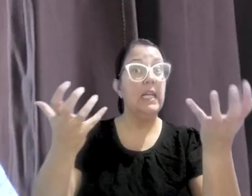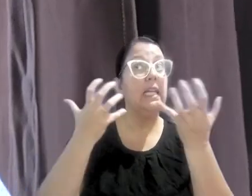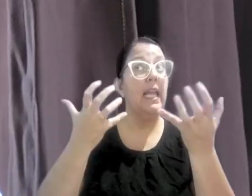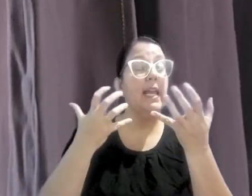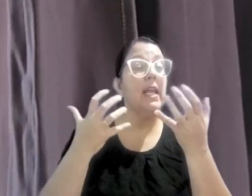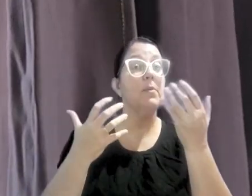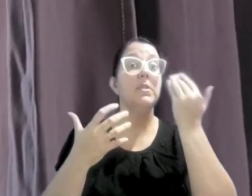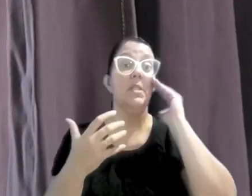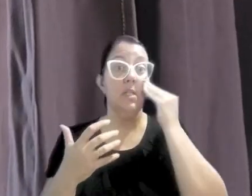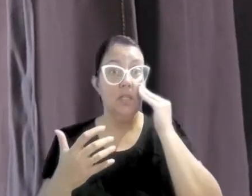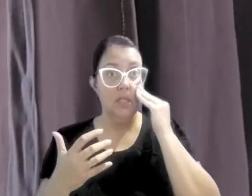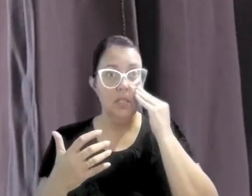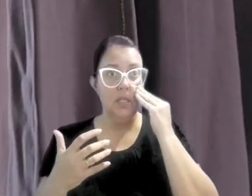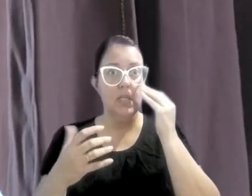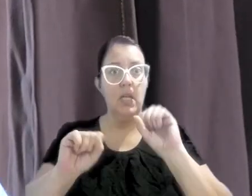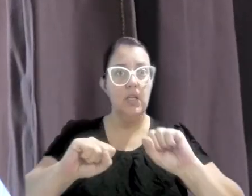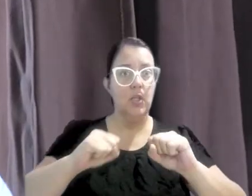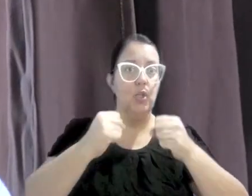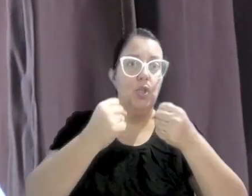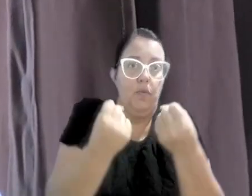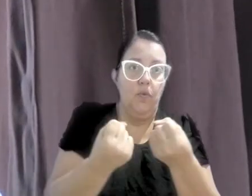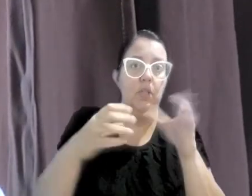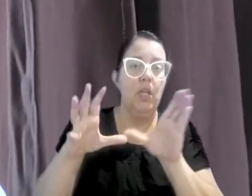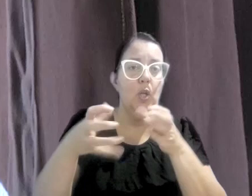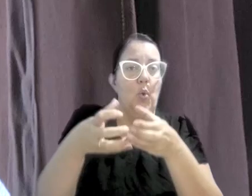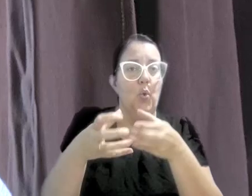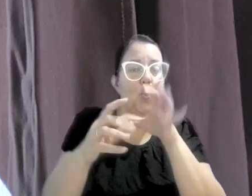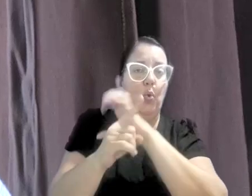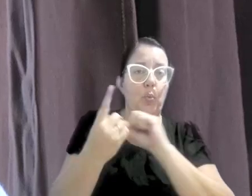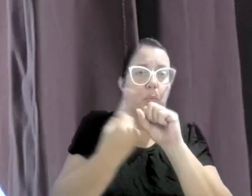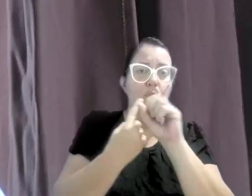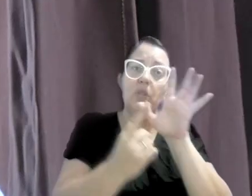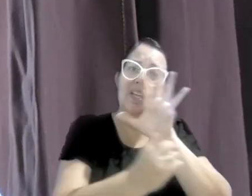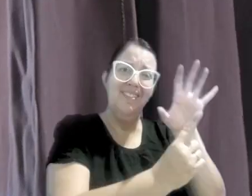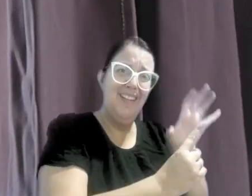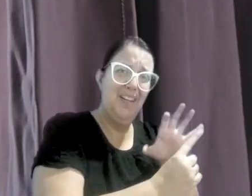uma intencionalidade de fortalecer os grupos sociais afetados